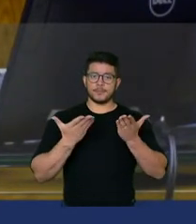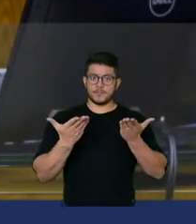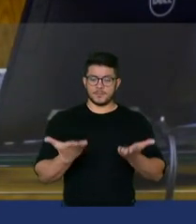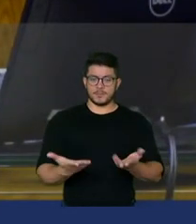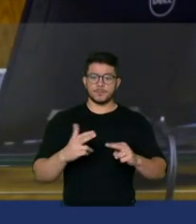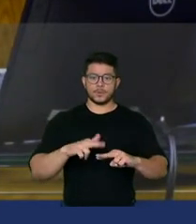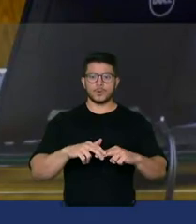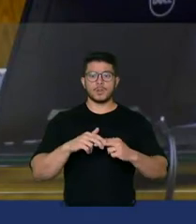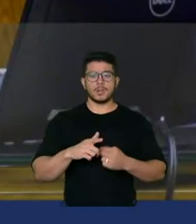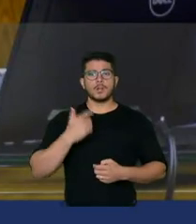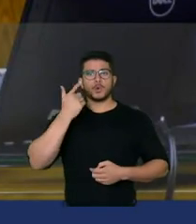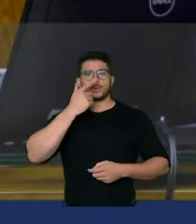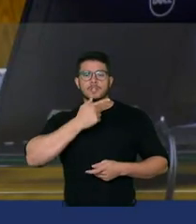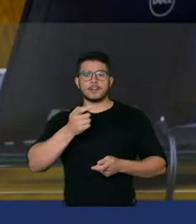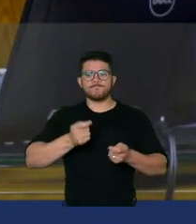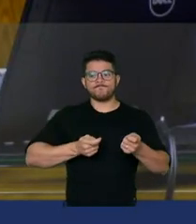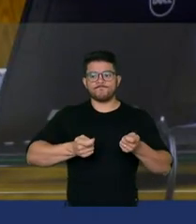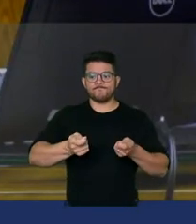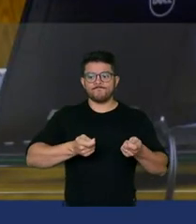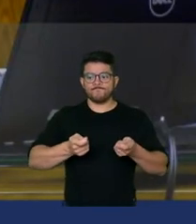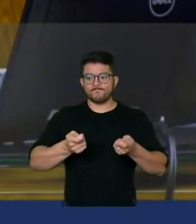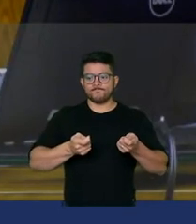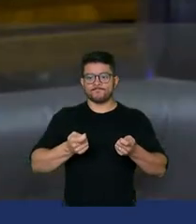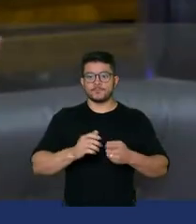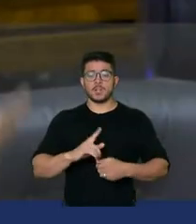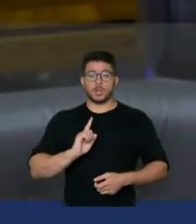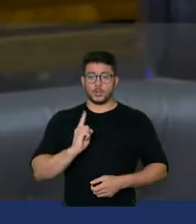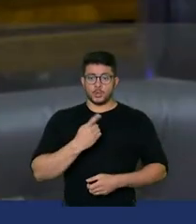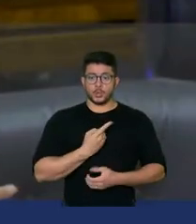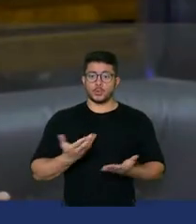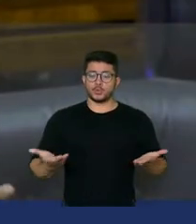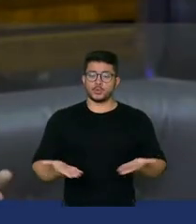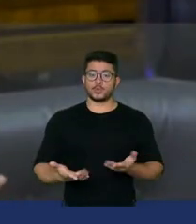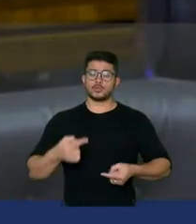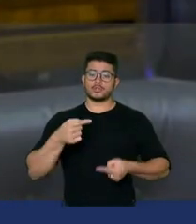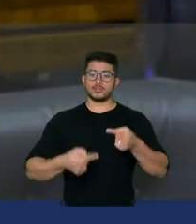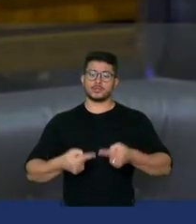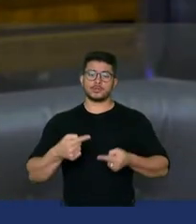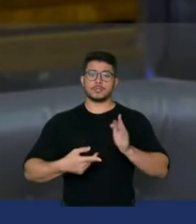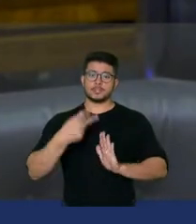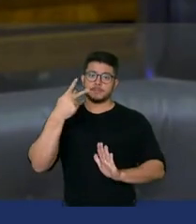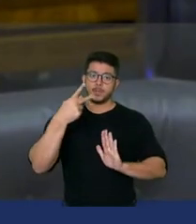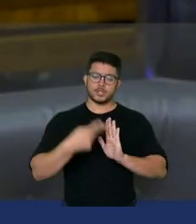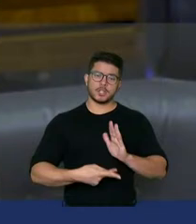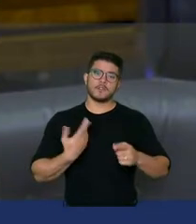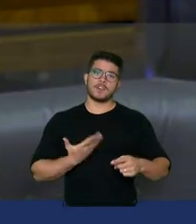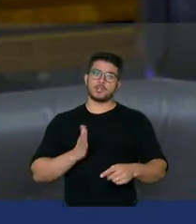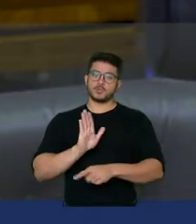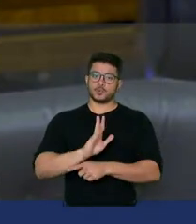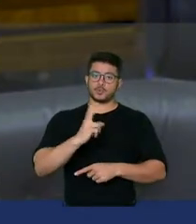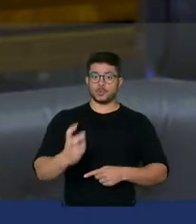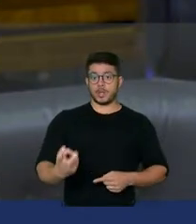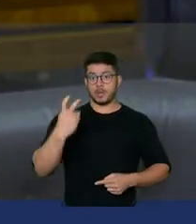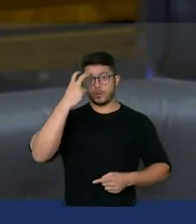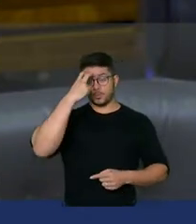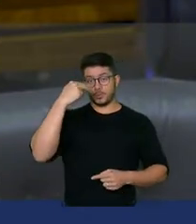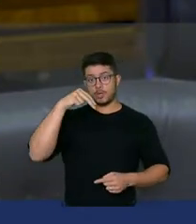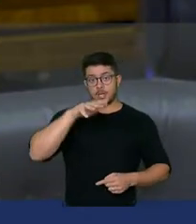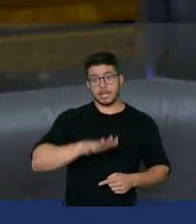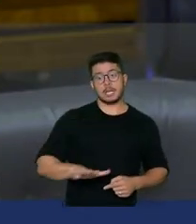JORGE SOLA. ALICE PORTUGAL. -- [DEP. ALICE PORTUGAL]: EU GOSTARIA DE LHE PARABENIZAR PELO EQUILÍBRIO, ESTAMOS NA DISCUSSÃO DESSE PROJETO QUE